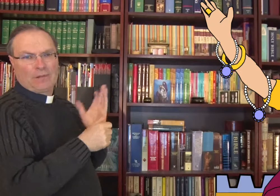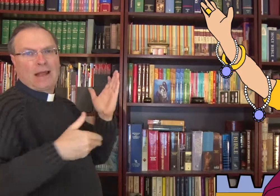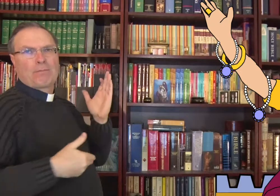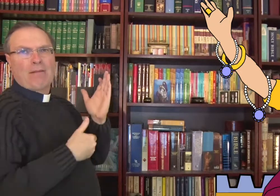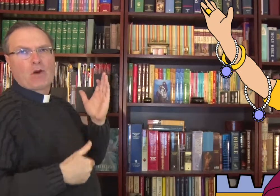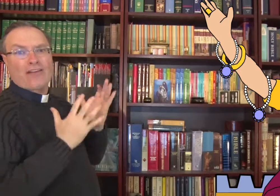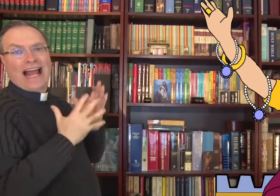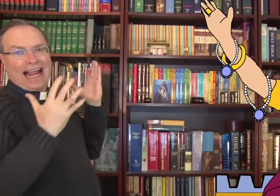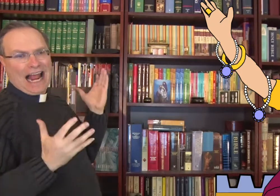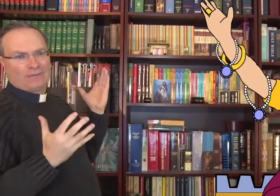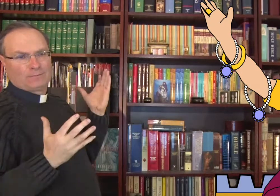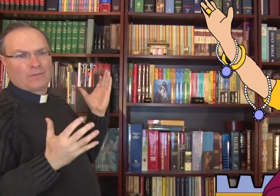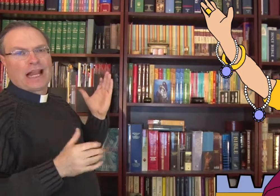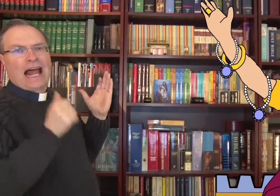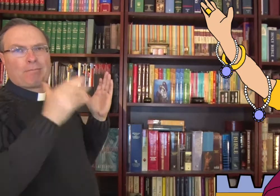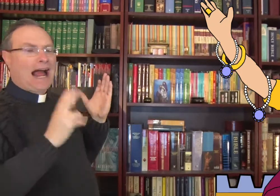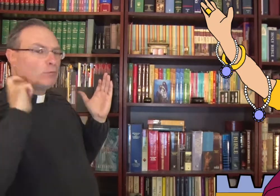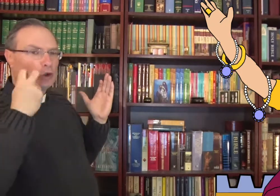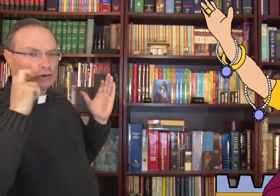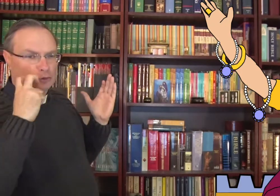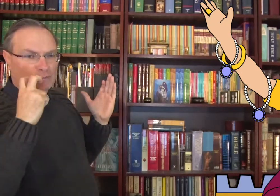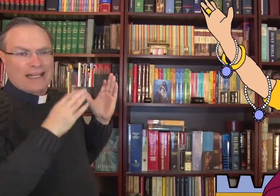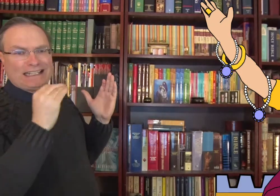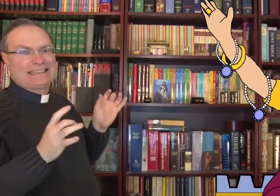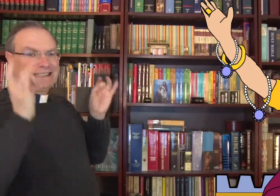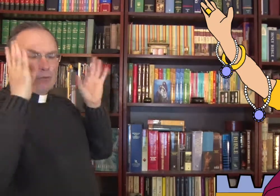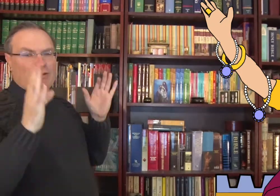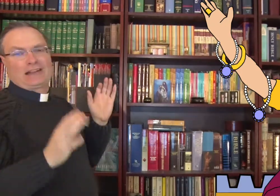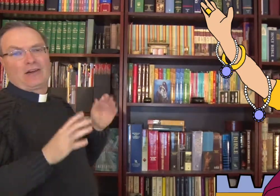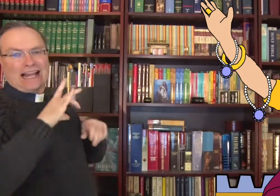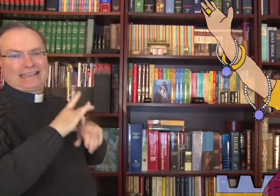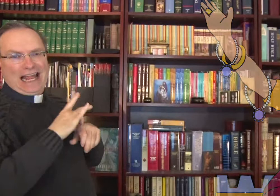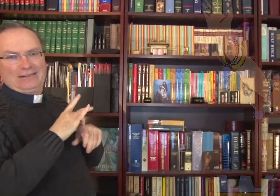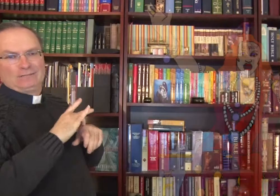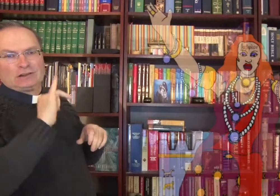«Babylone la grande, la mère des prostituées et des abominations de la terre.»